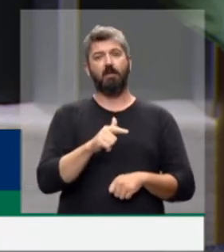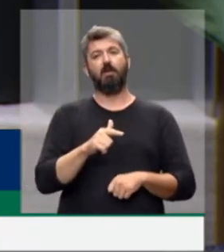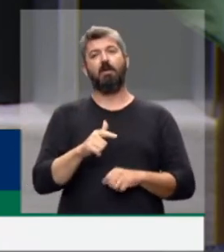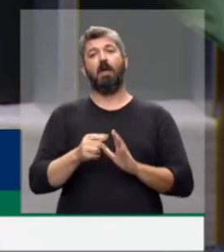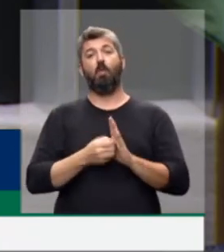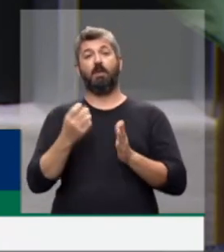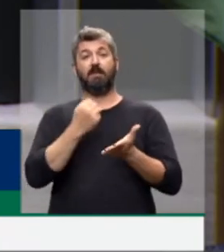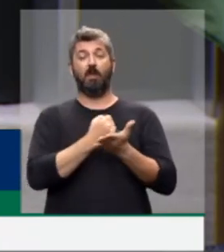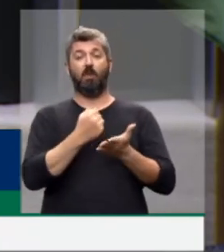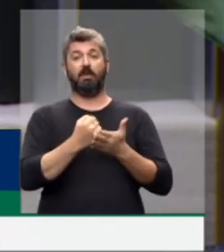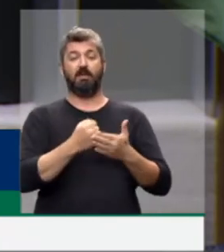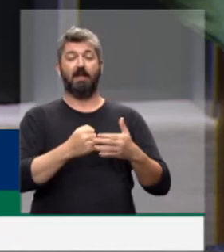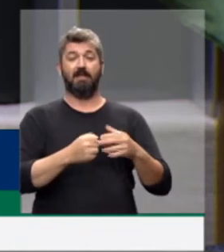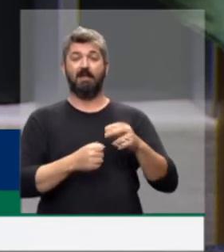EMPREGO, DA PRODUÇÃO DE